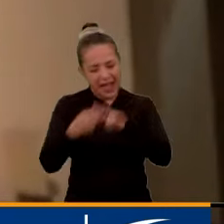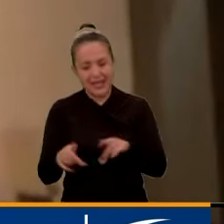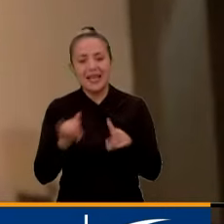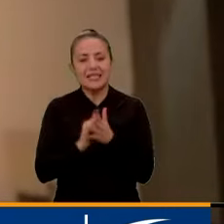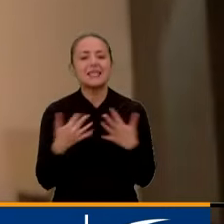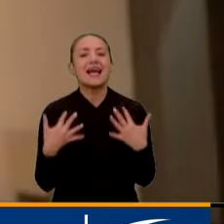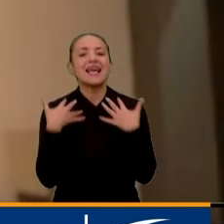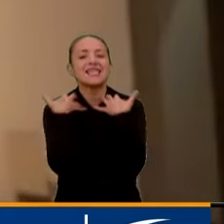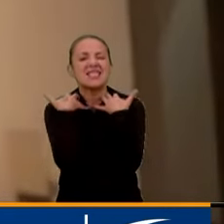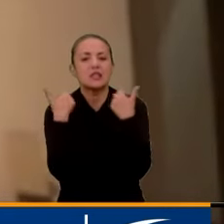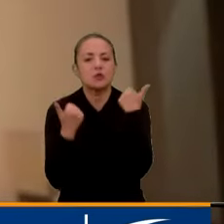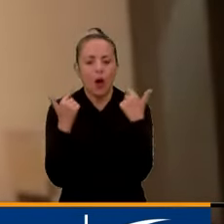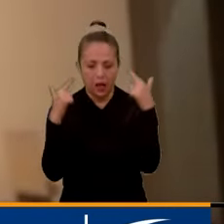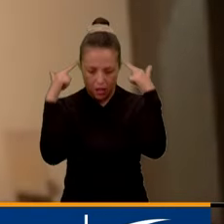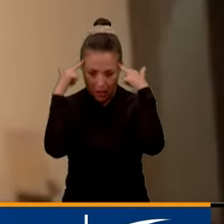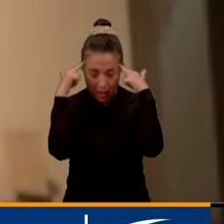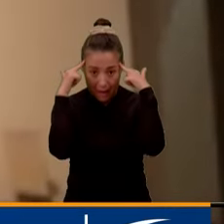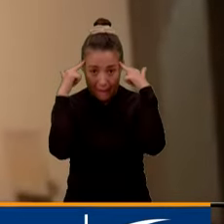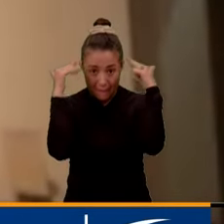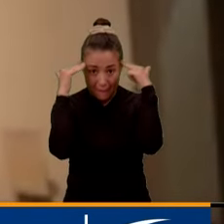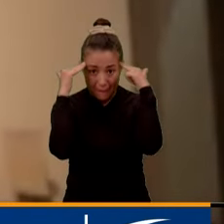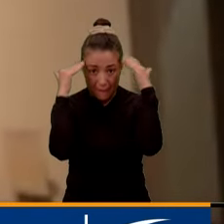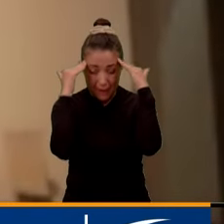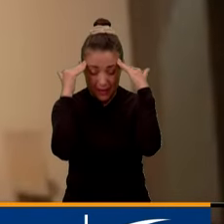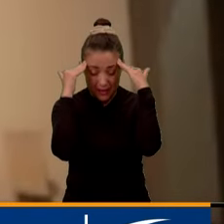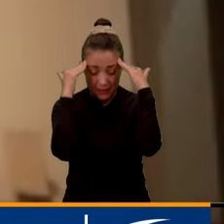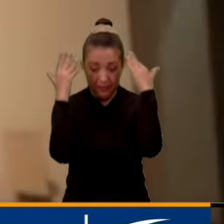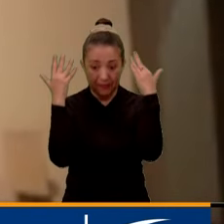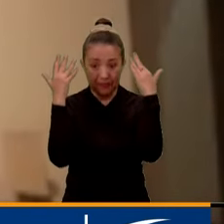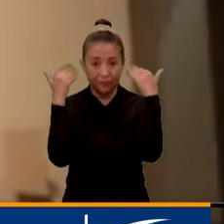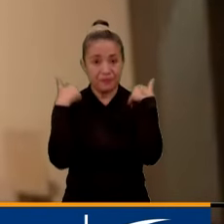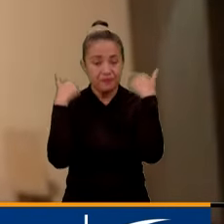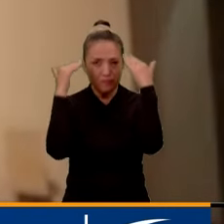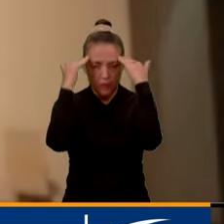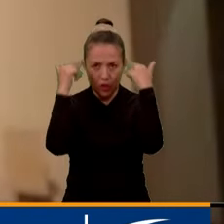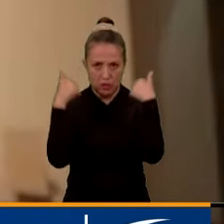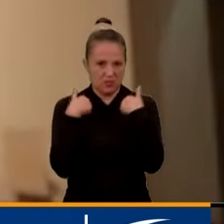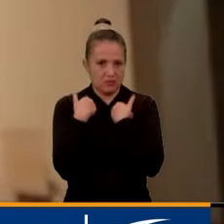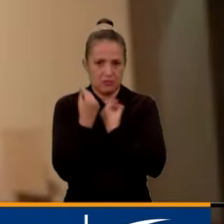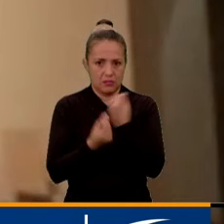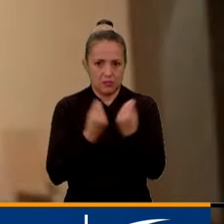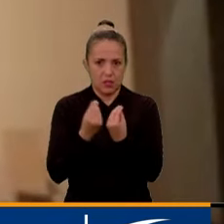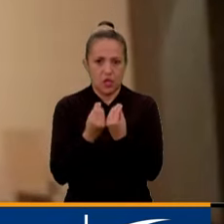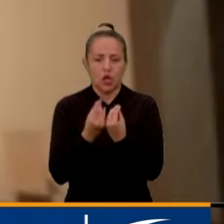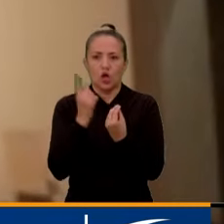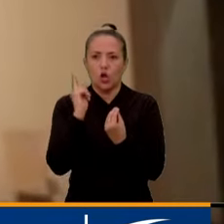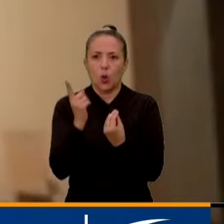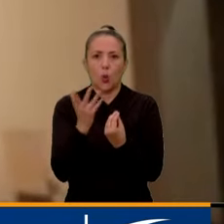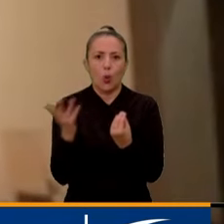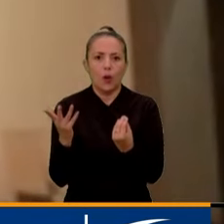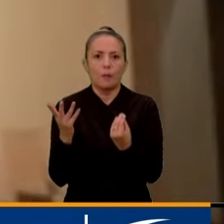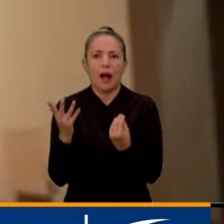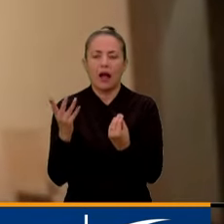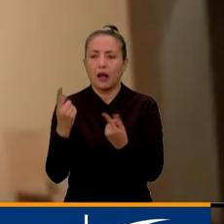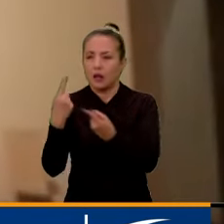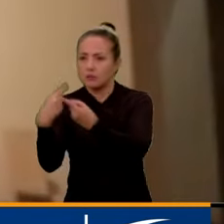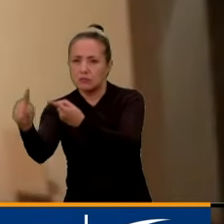superior a la que el cuerpo es capaz de tolerar, ese estrés